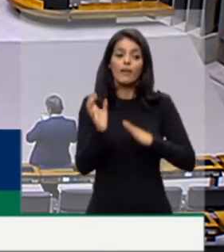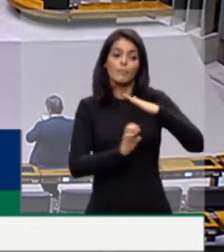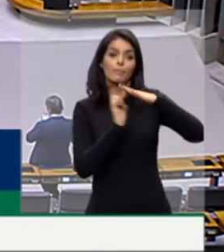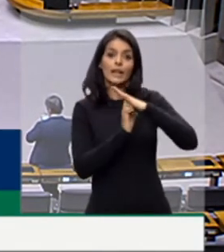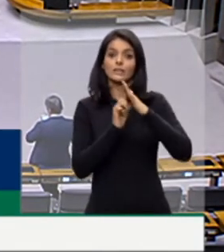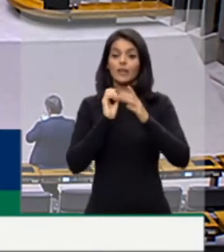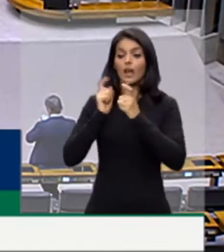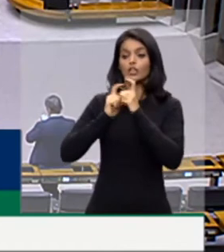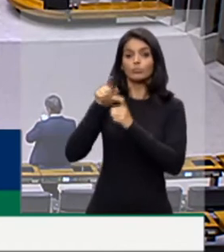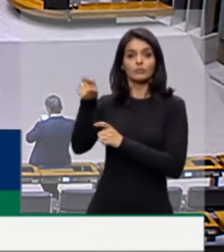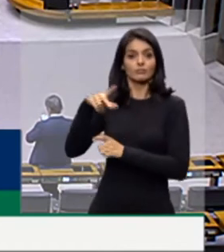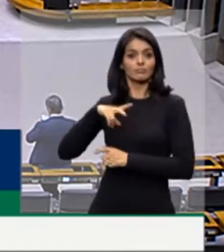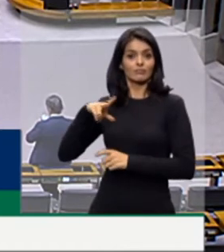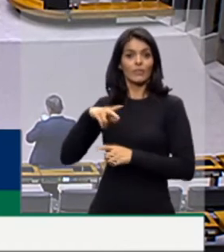PAGAMENTO DE PROPINA, ETC., E